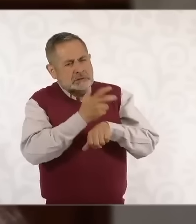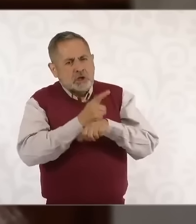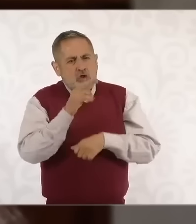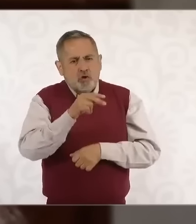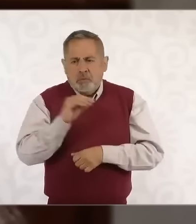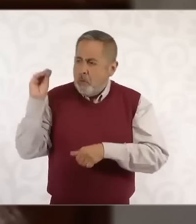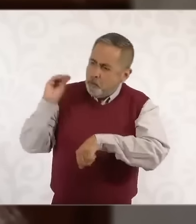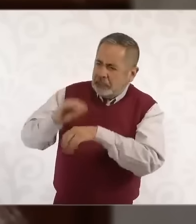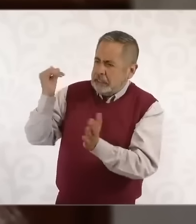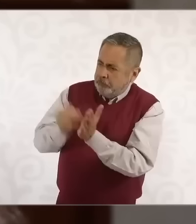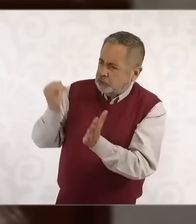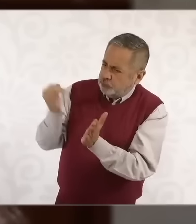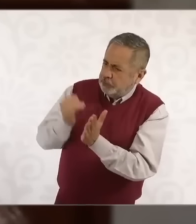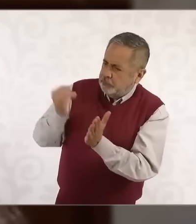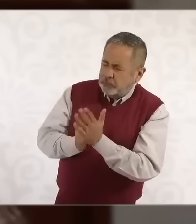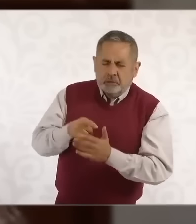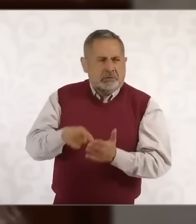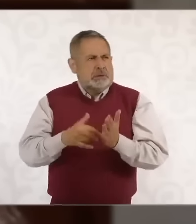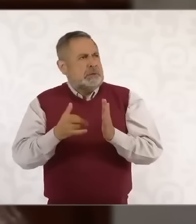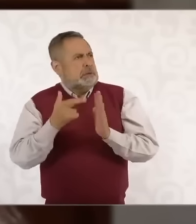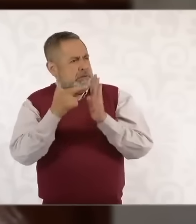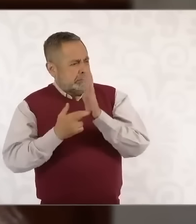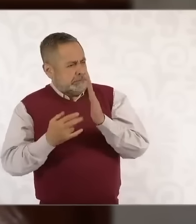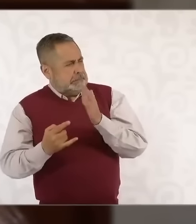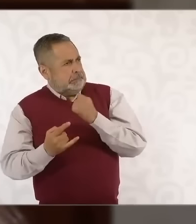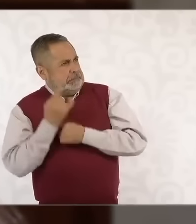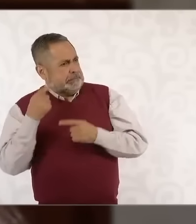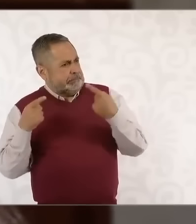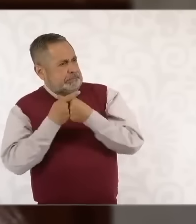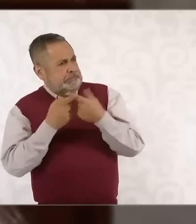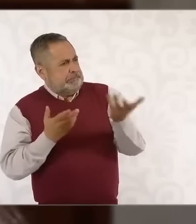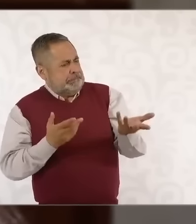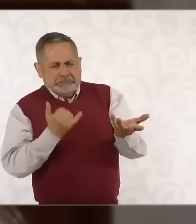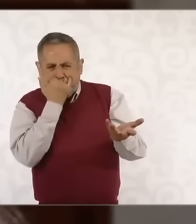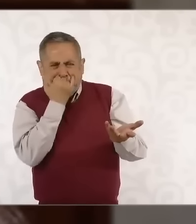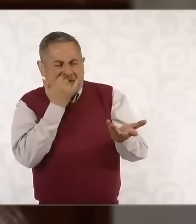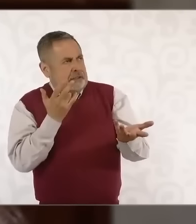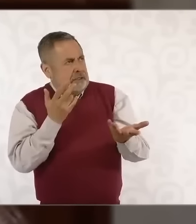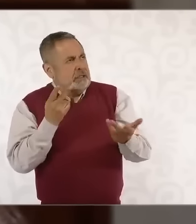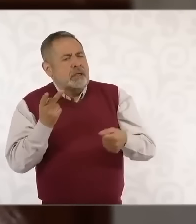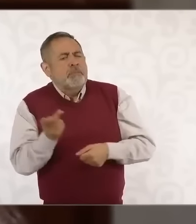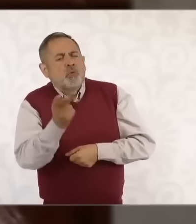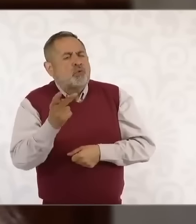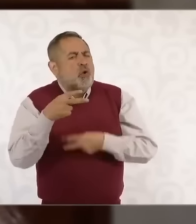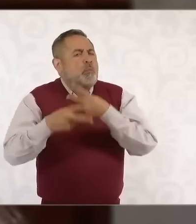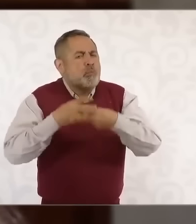Comercio del Temec. Entonces, ¿qué van a hacer o qué van a buscar para que esto ya no suceda?